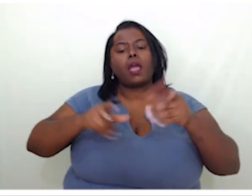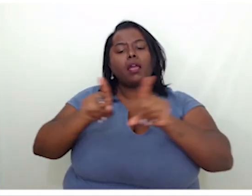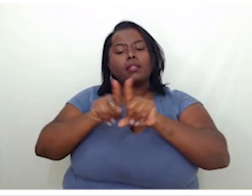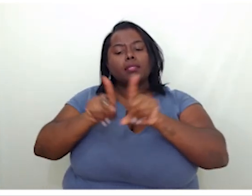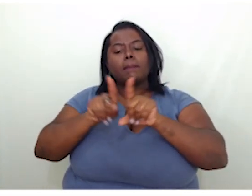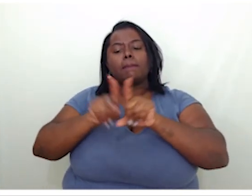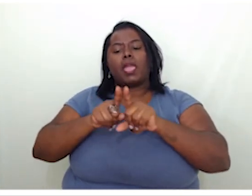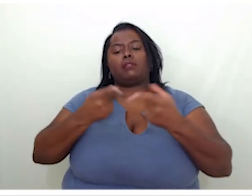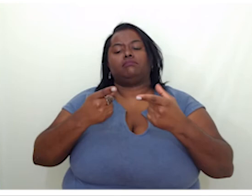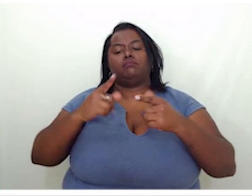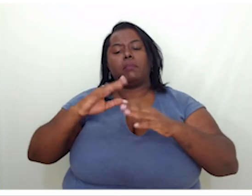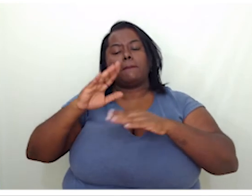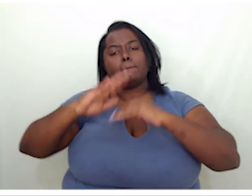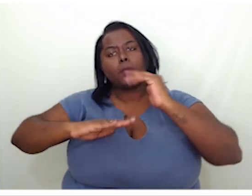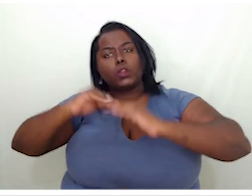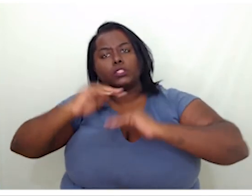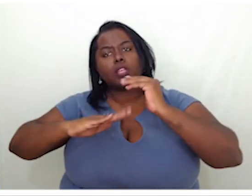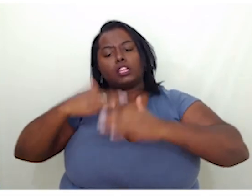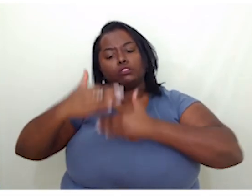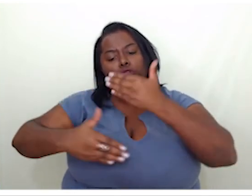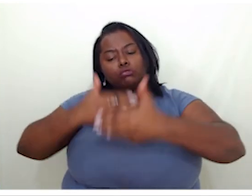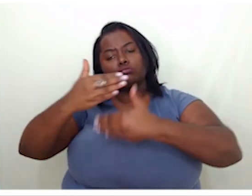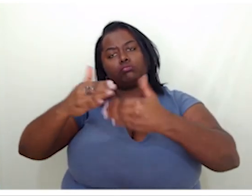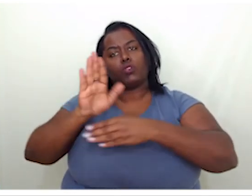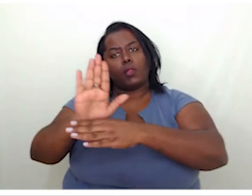construir grupos y comunidades,